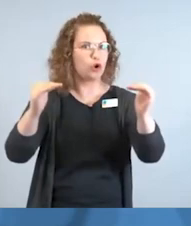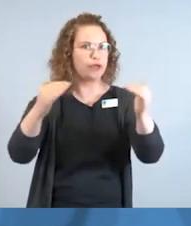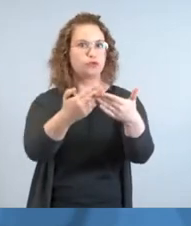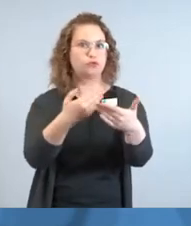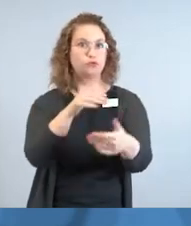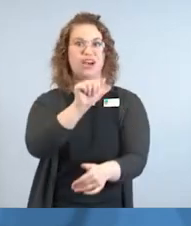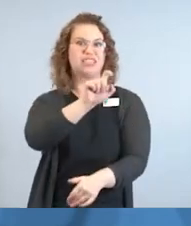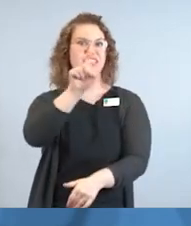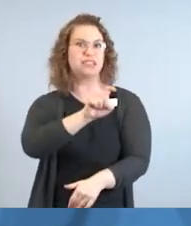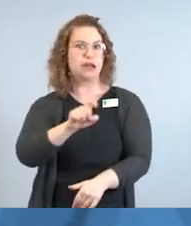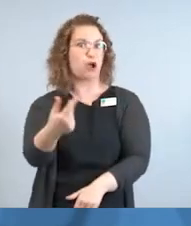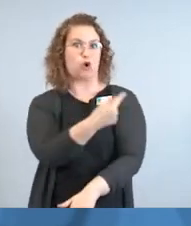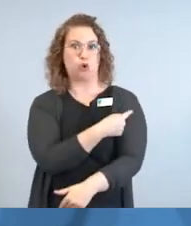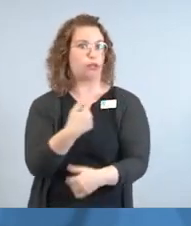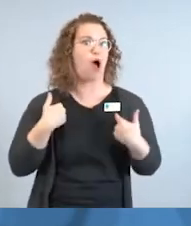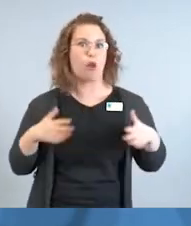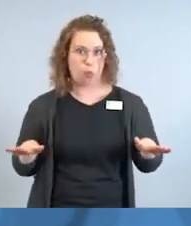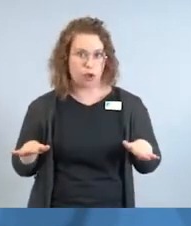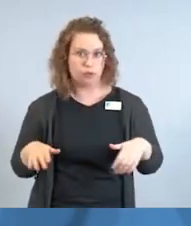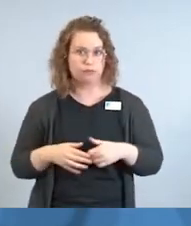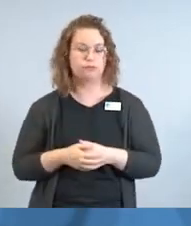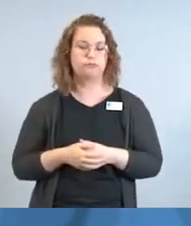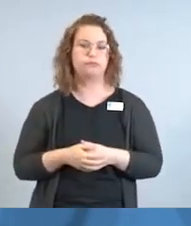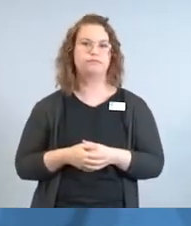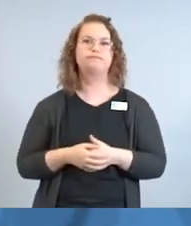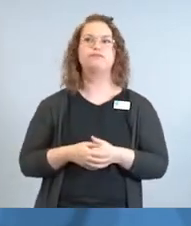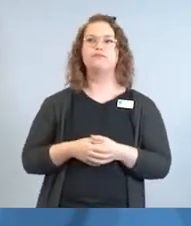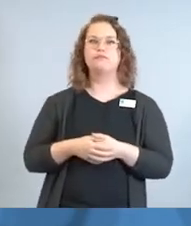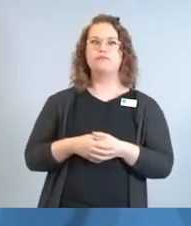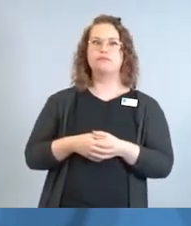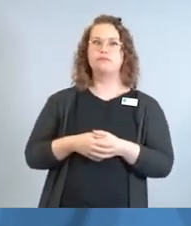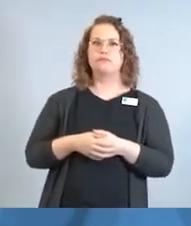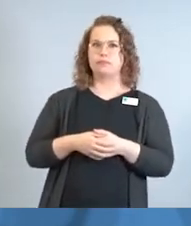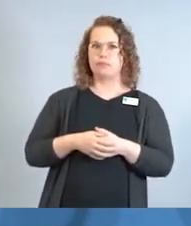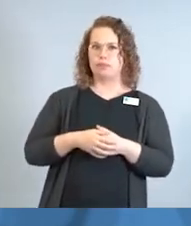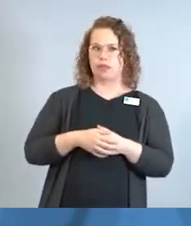Siitä ei ole vaaraa.